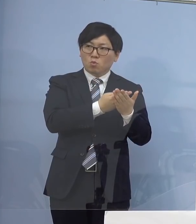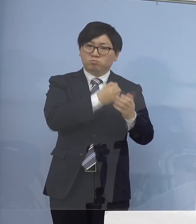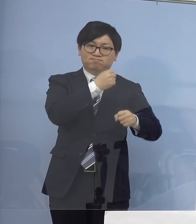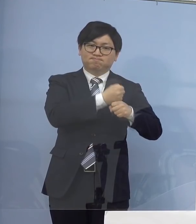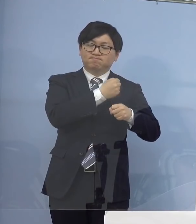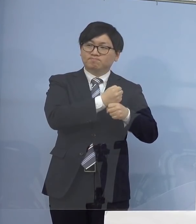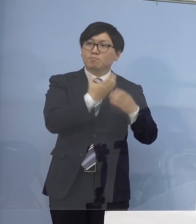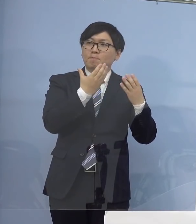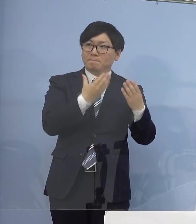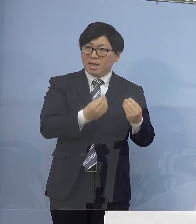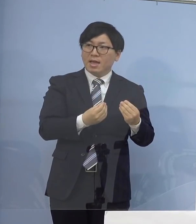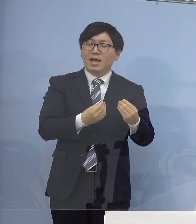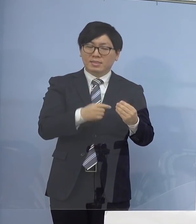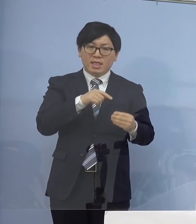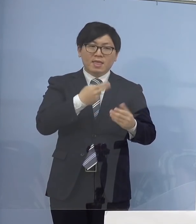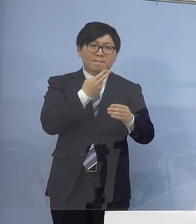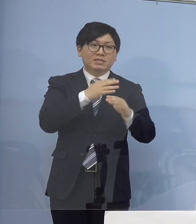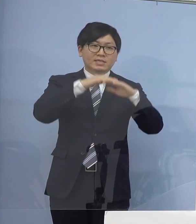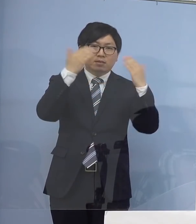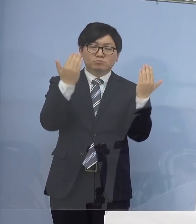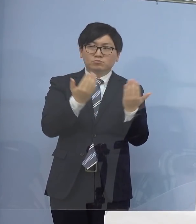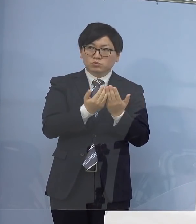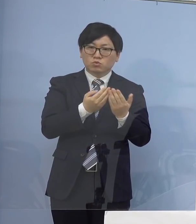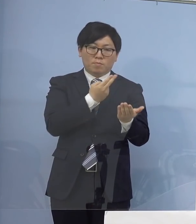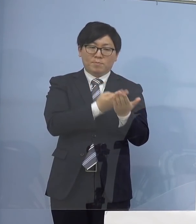分母が変わるということになりますように